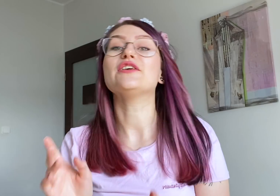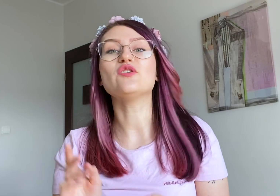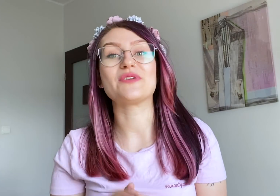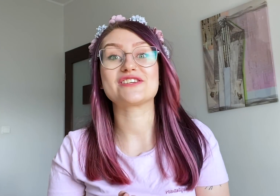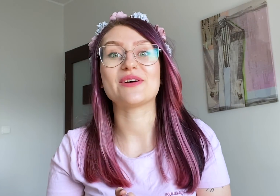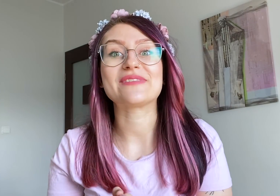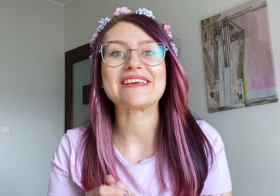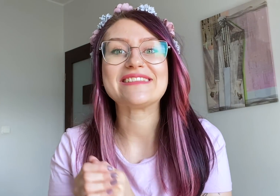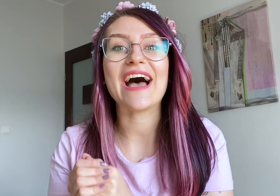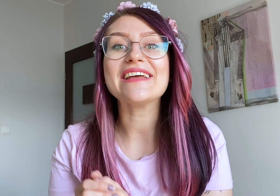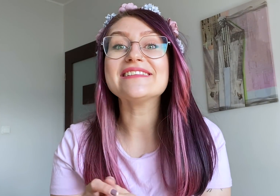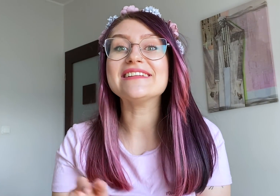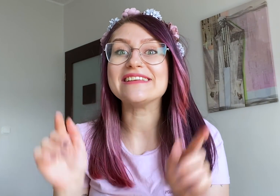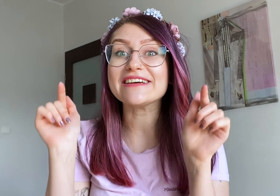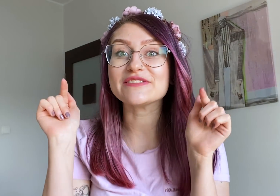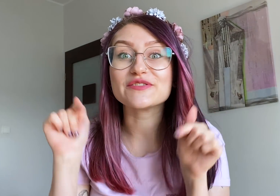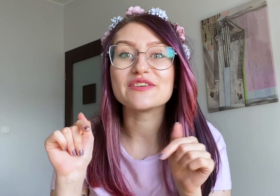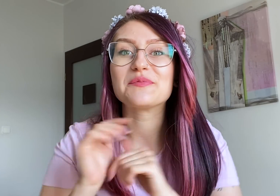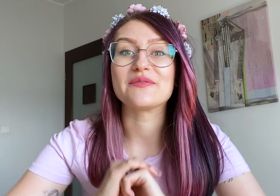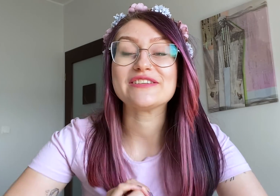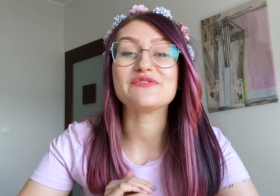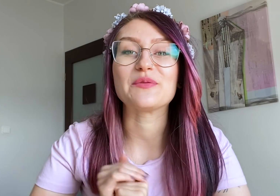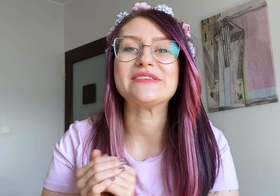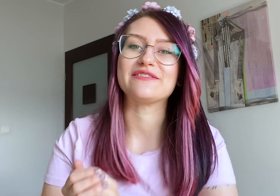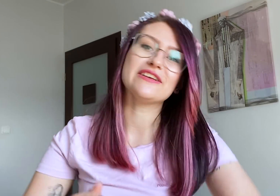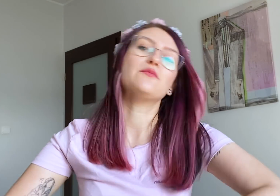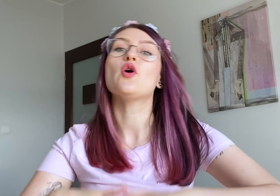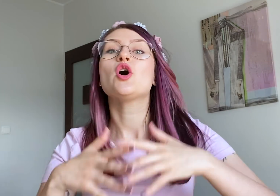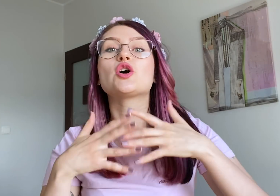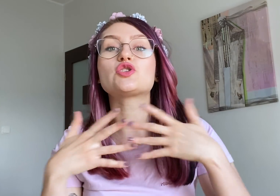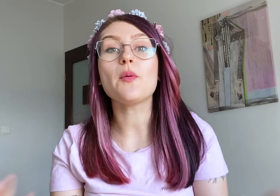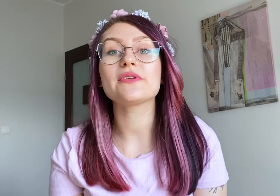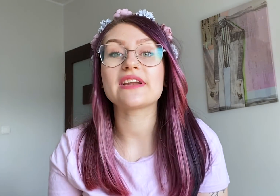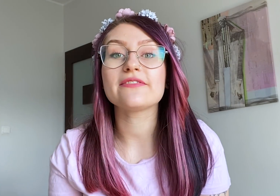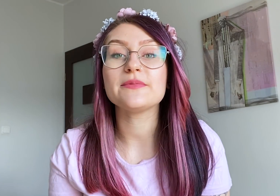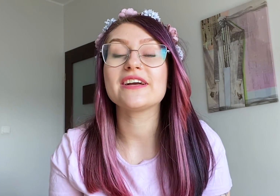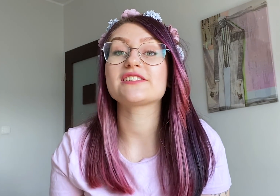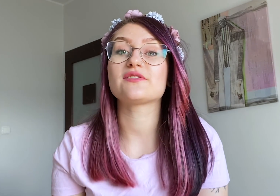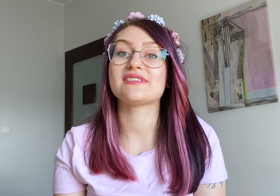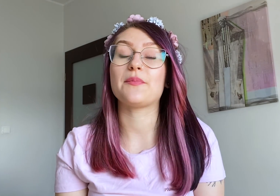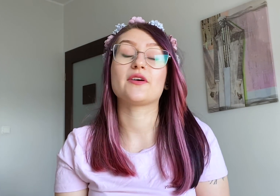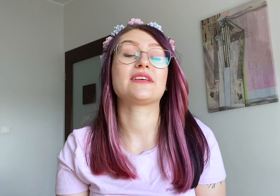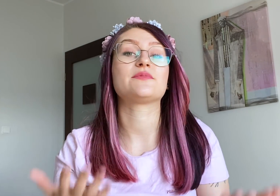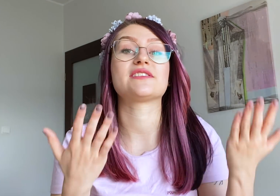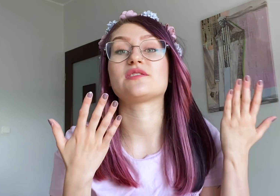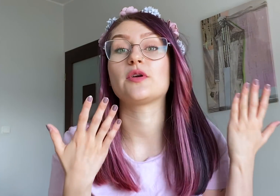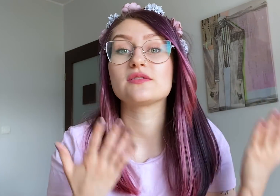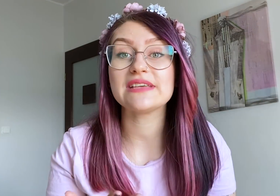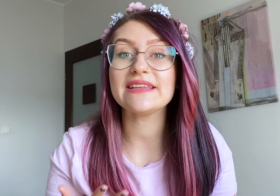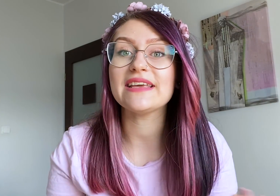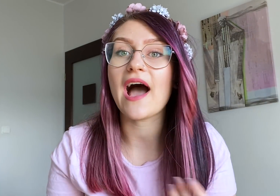i umieszczam taki tajny link do tej wypowiedzi w opisie filmu. Kto potrafi migać, kto zna PJM, ten sobie oceni,